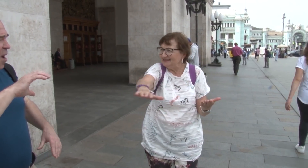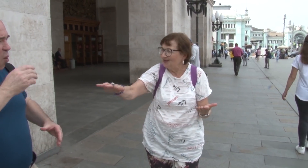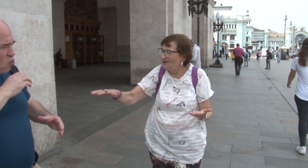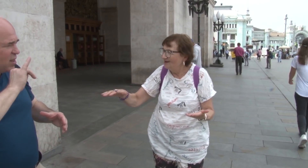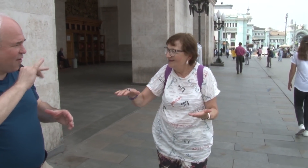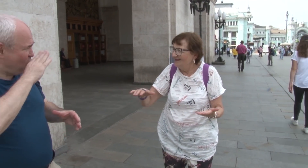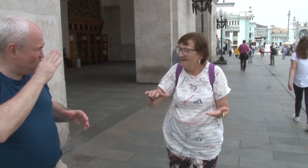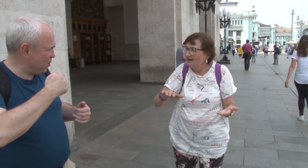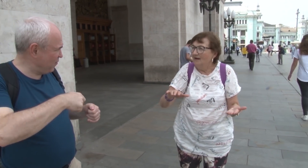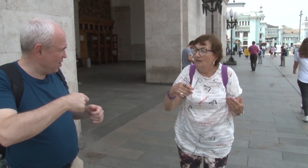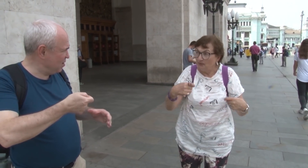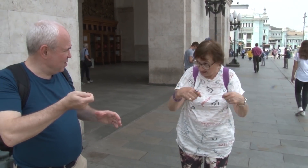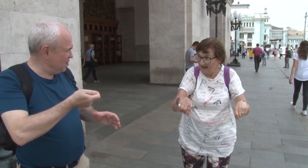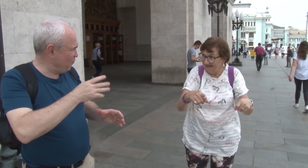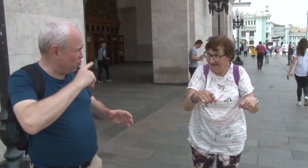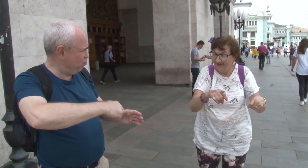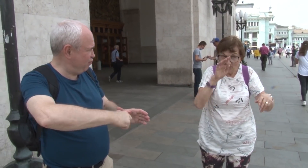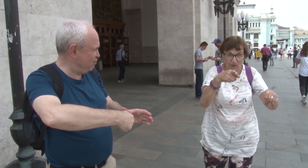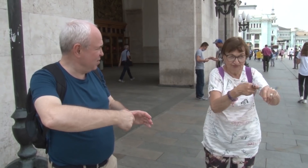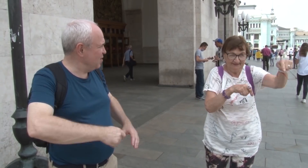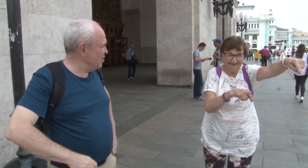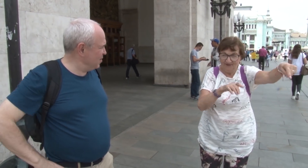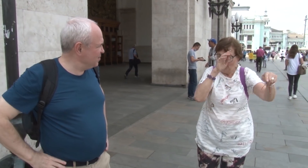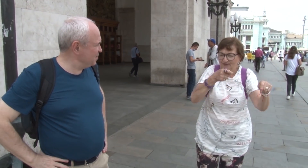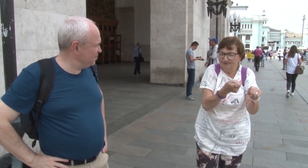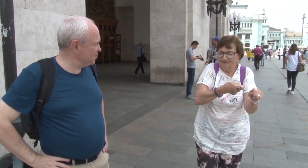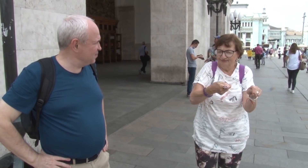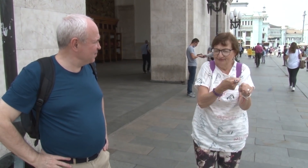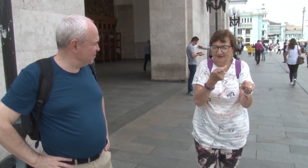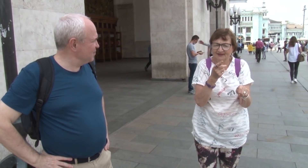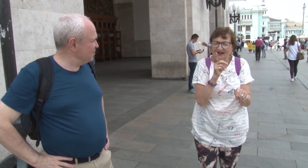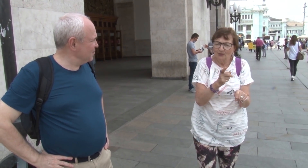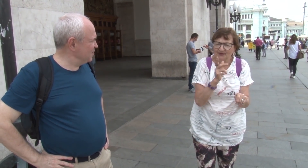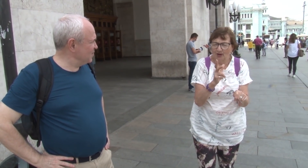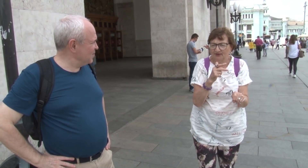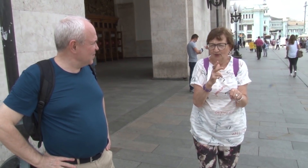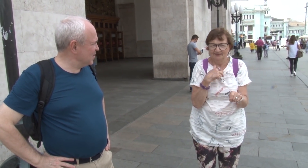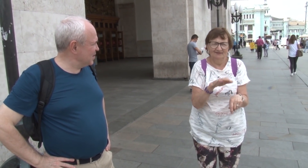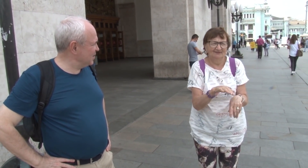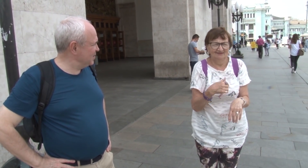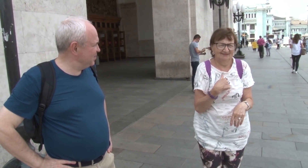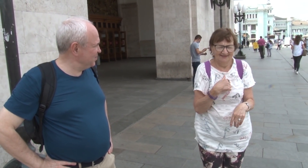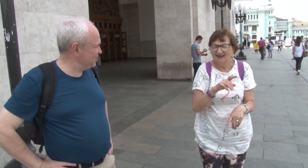Значит не только мороженое, но и воду продавали… Верно. За 1 и 3 коп. Я любила за 3 копейки. Подходила к продавщице: пожалуйста…